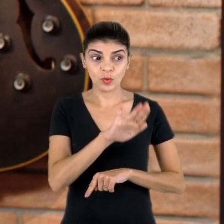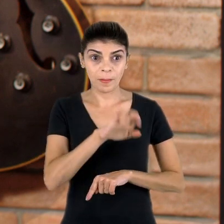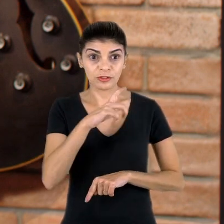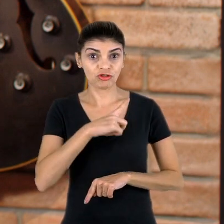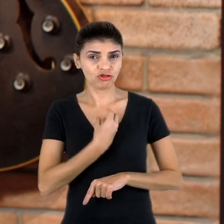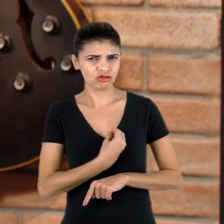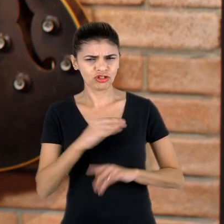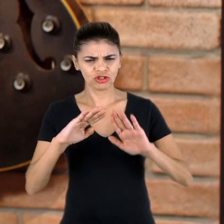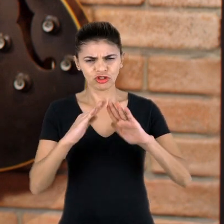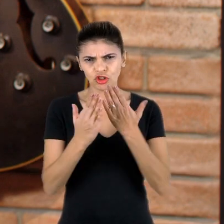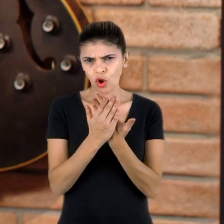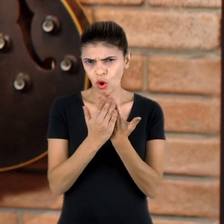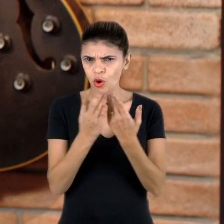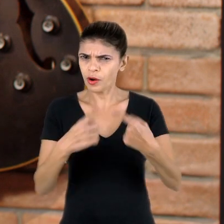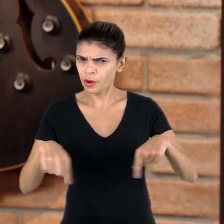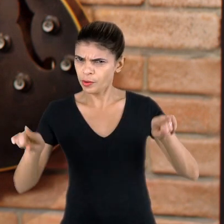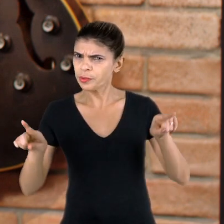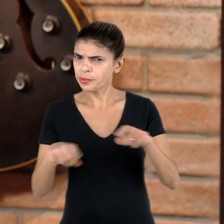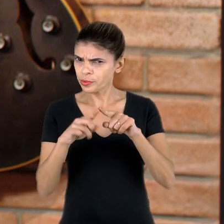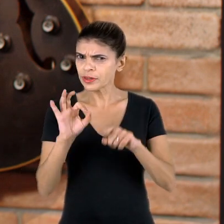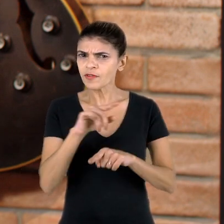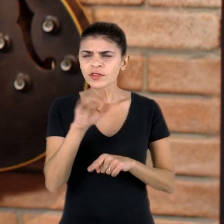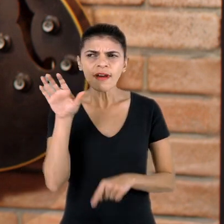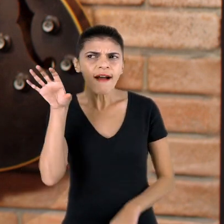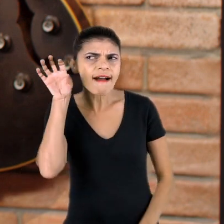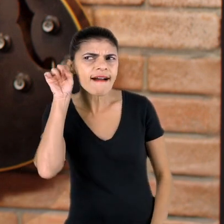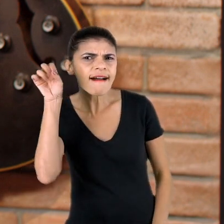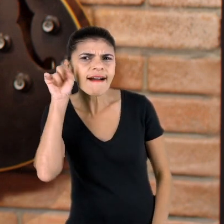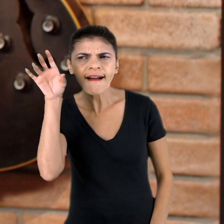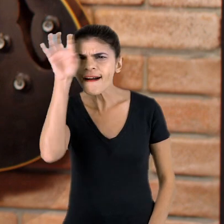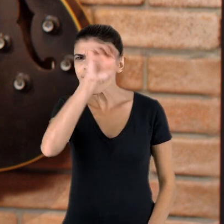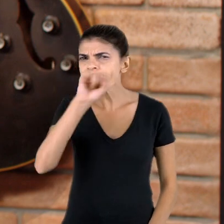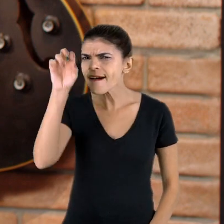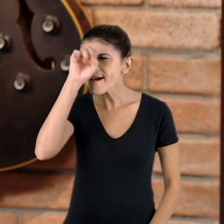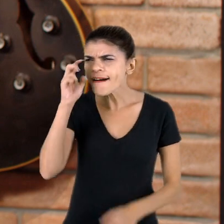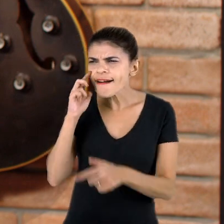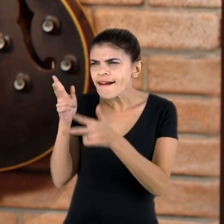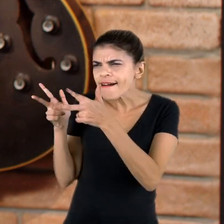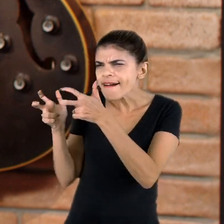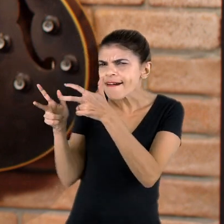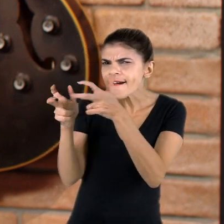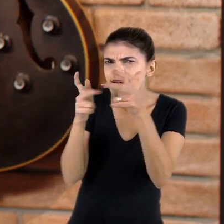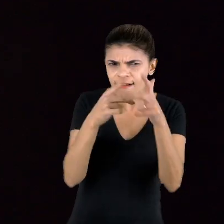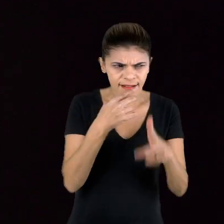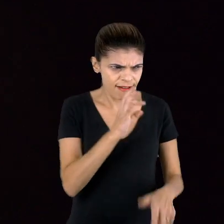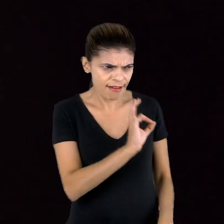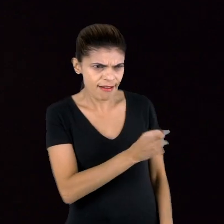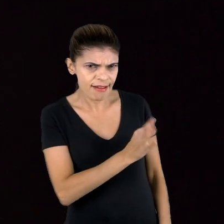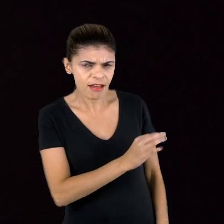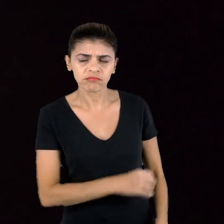E que você ouvia e acabava aprendendo com os arranjos, é isso mesmo? É isso mesmo. - Conta um pouco da história.